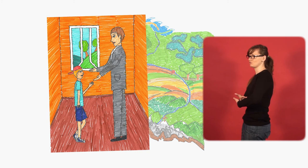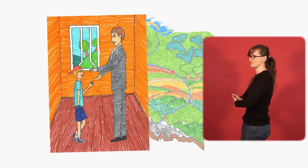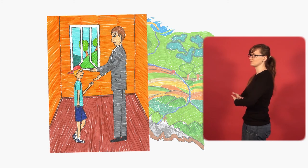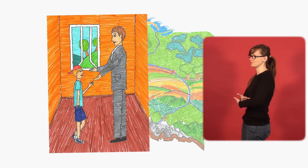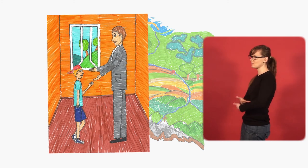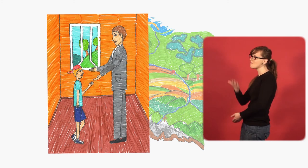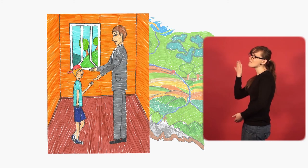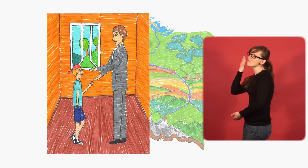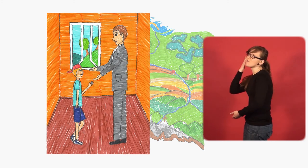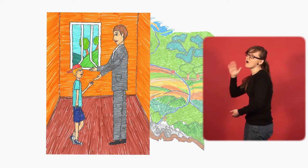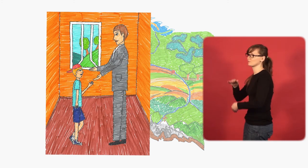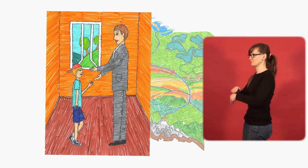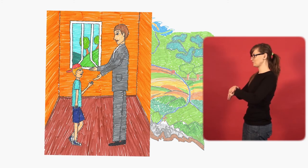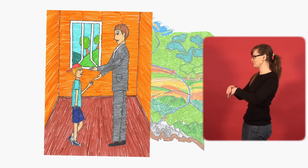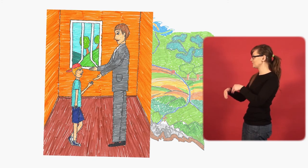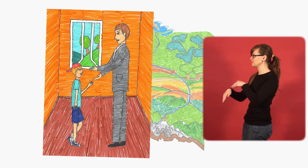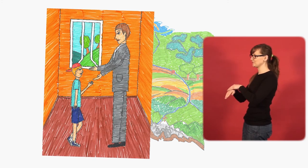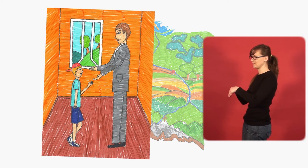Wdzięczne dziecię.